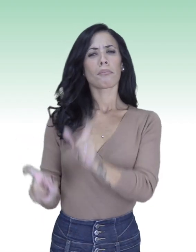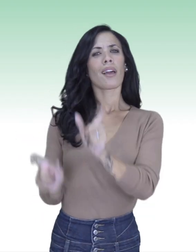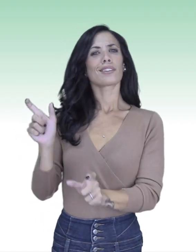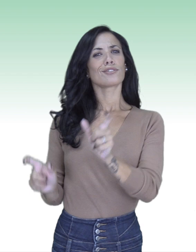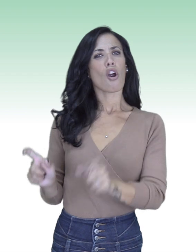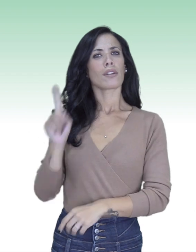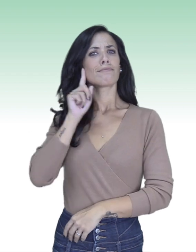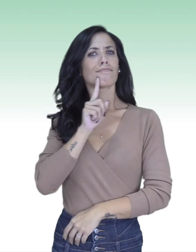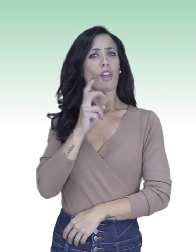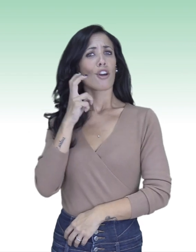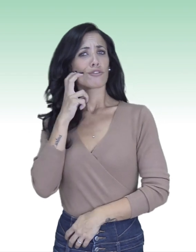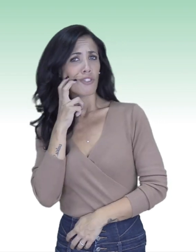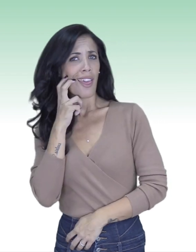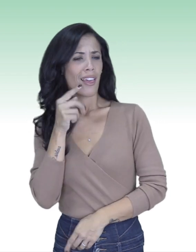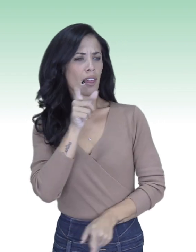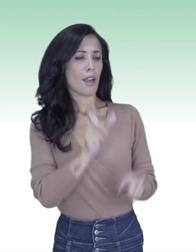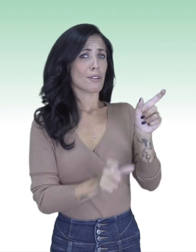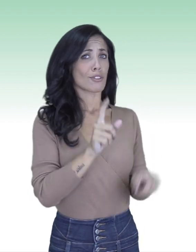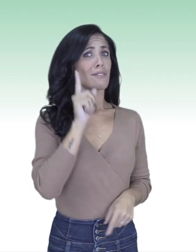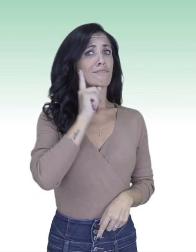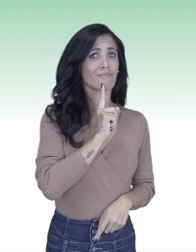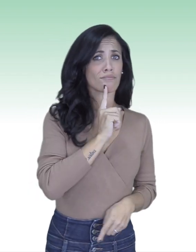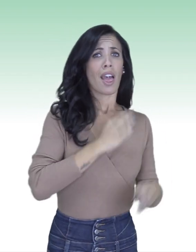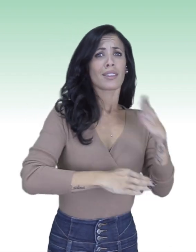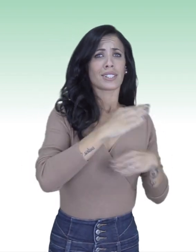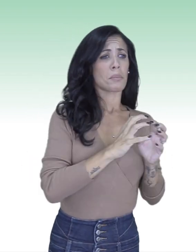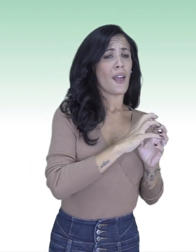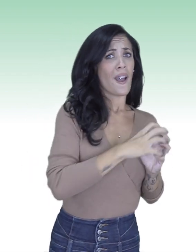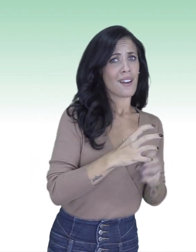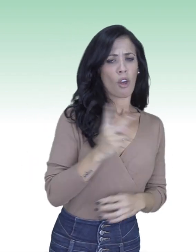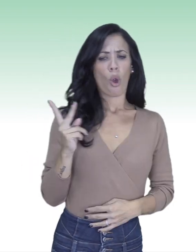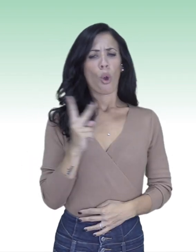Le persone sordocieche e le persone sorde con più disabilità